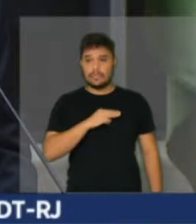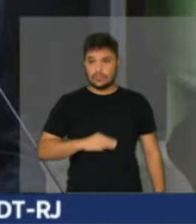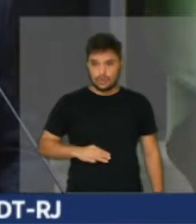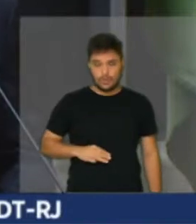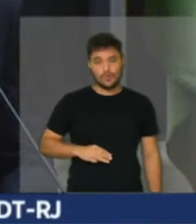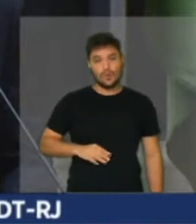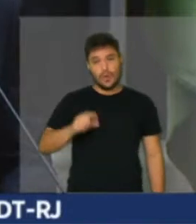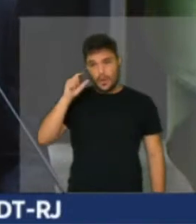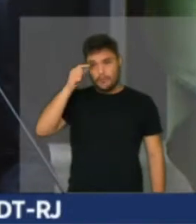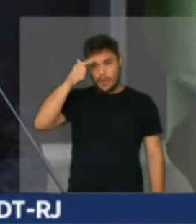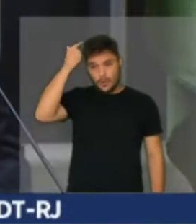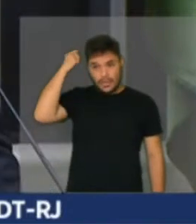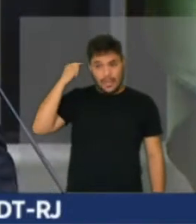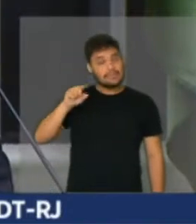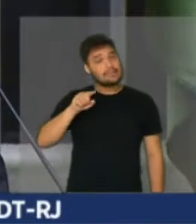NÃO EXISTE MAS DANDO UMA CHANCE AO INFERNO, VAMOS